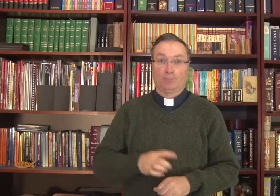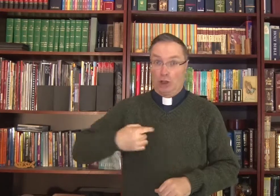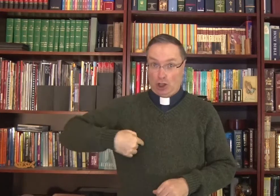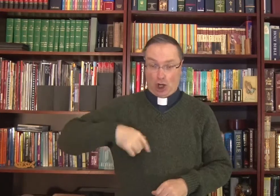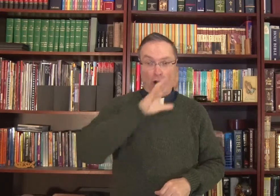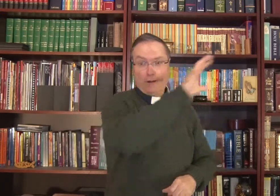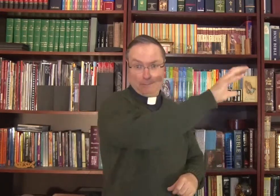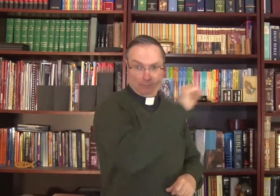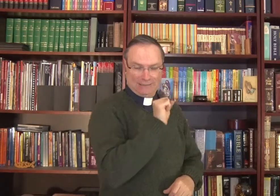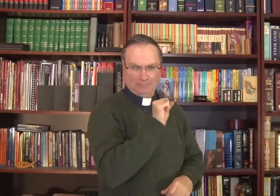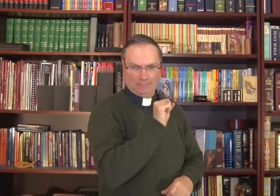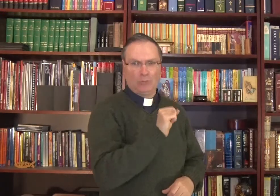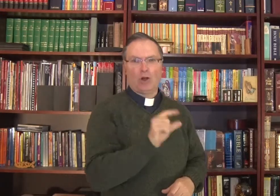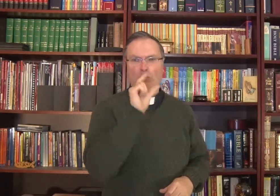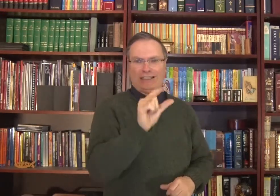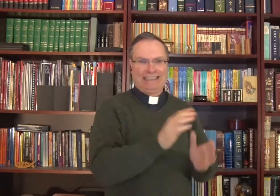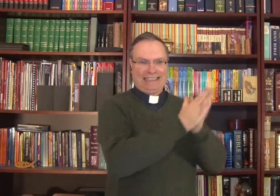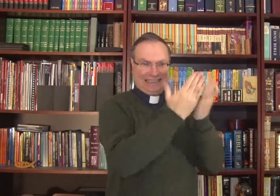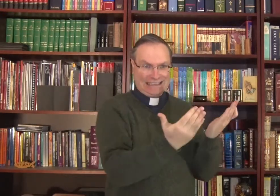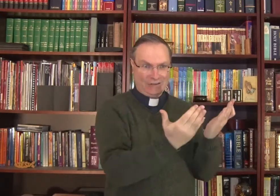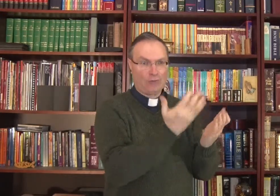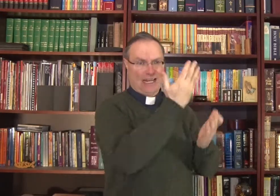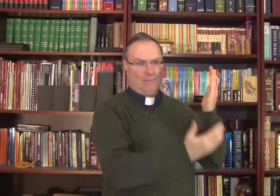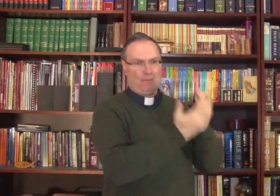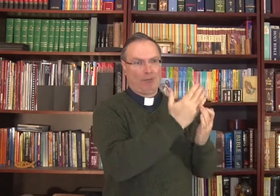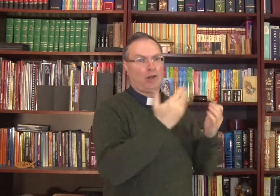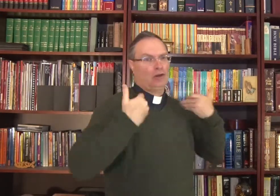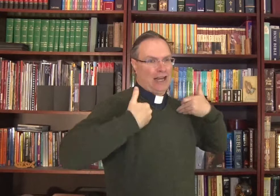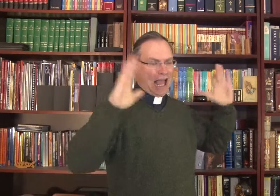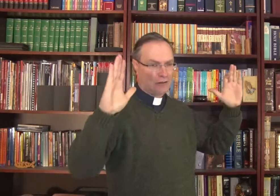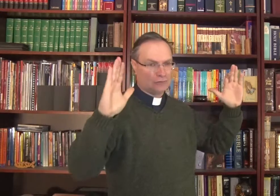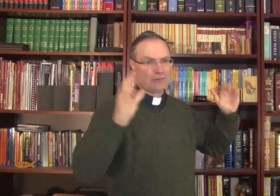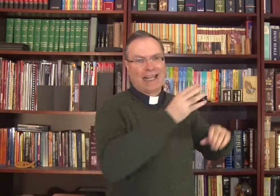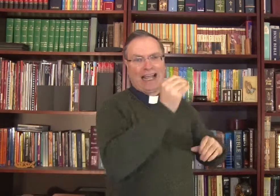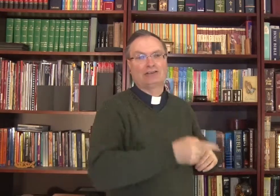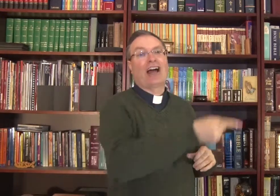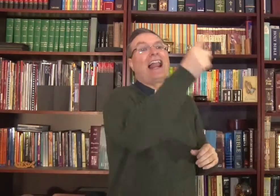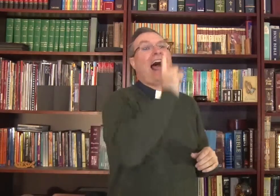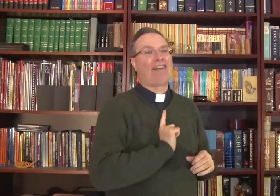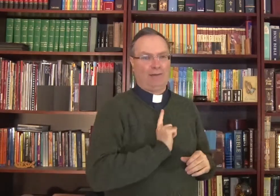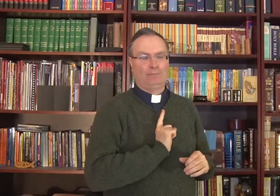Je pris le petit livre de la main de l’ange et je l’avalai.